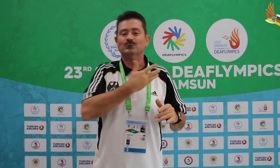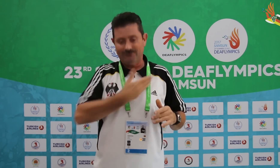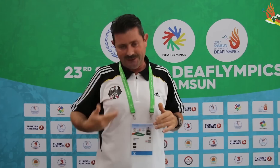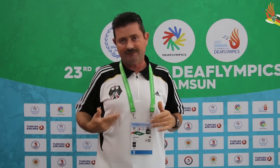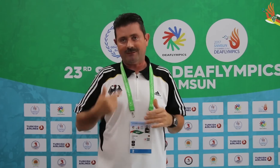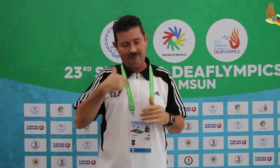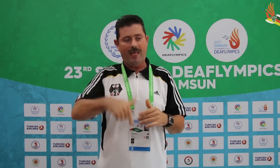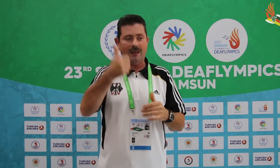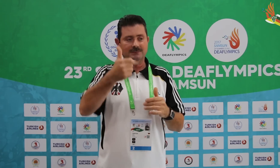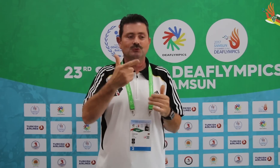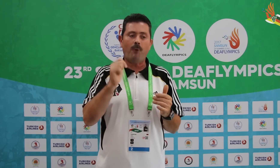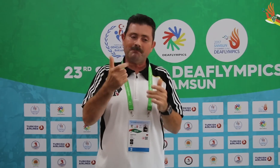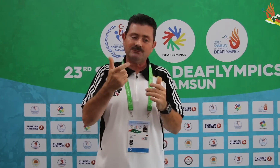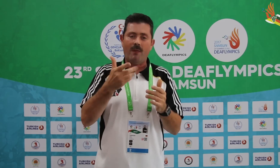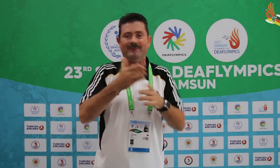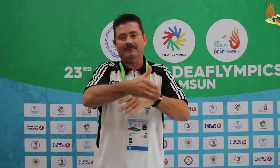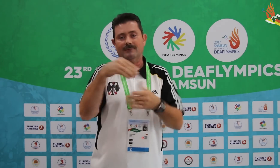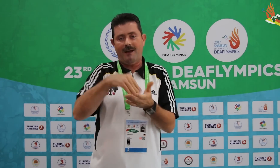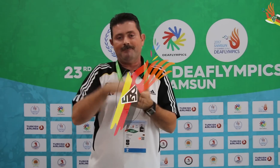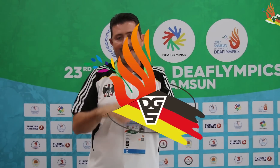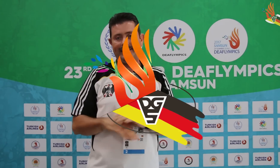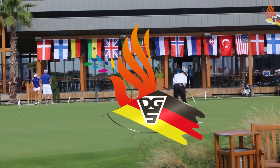Aber ich bin zufrieden damit, denn es war mein erstes Finale mit der Sportpistole.